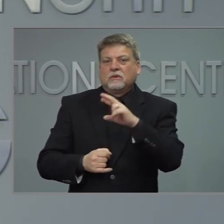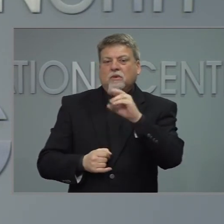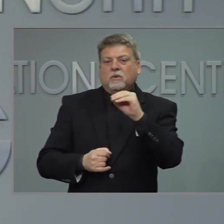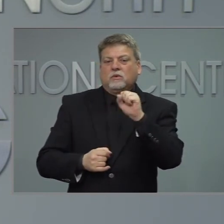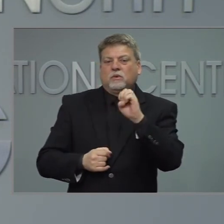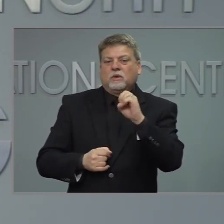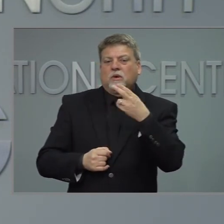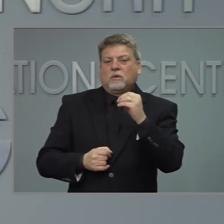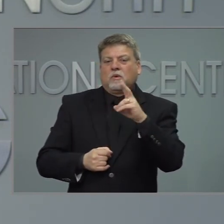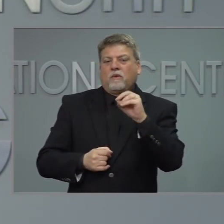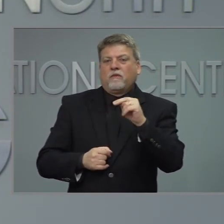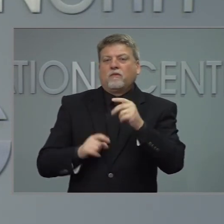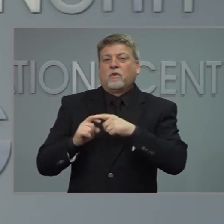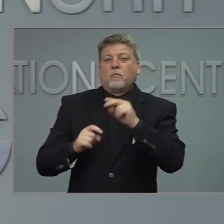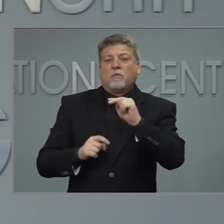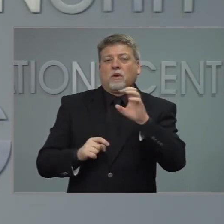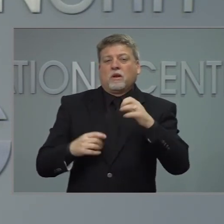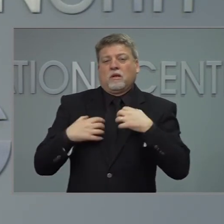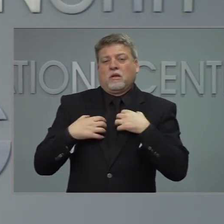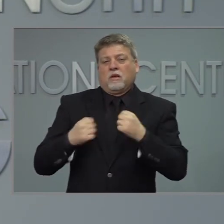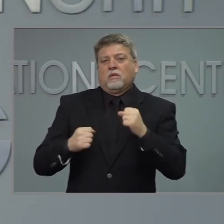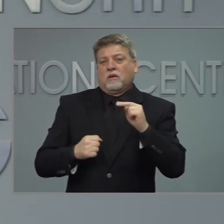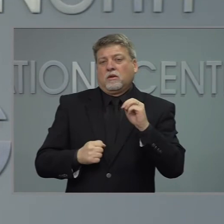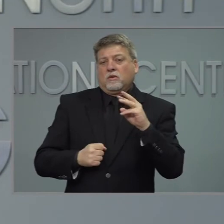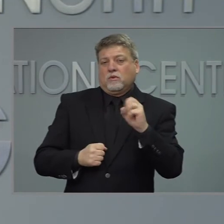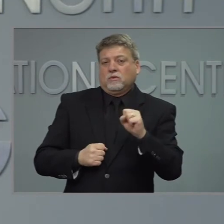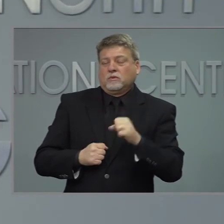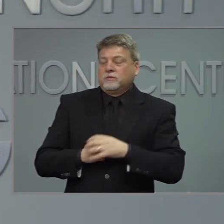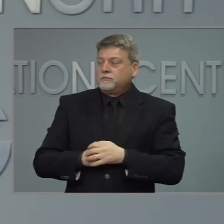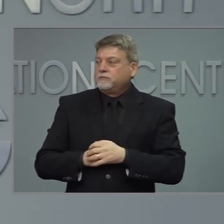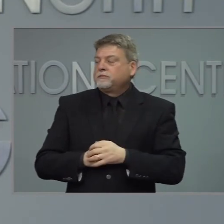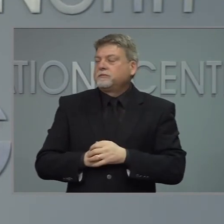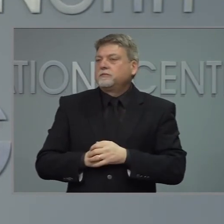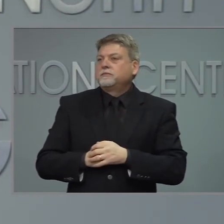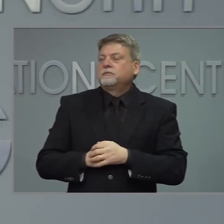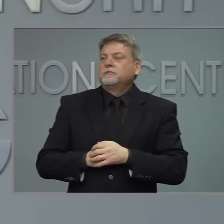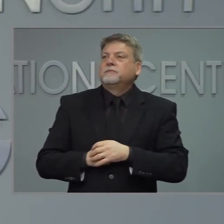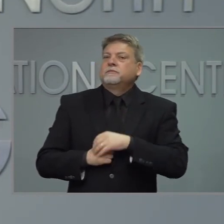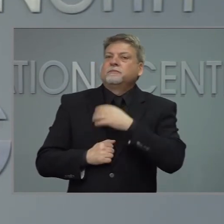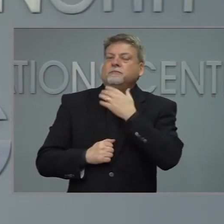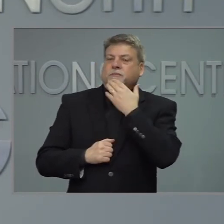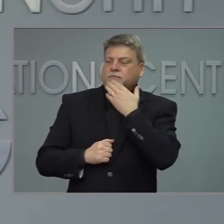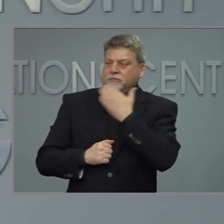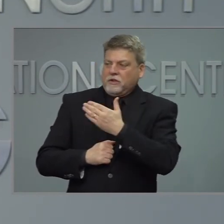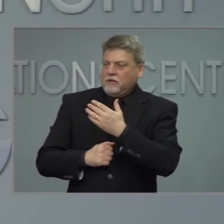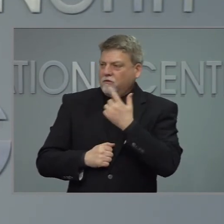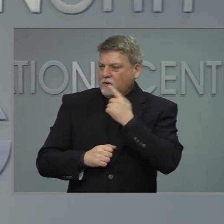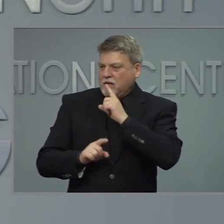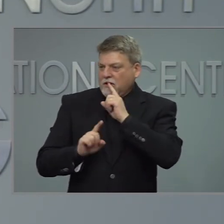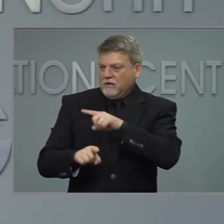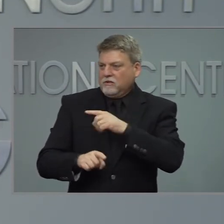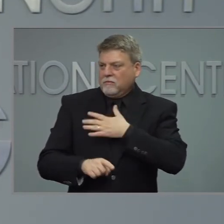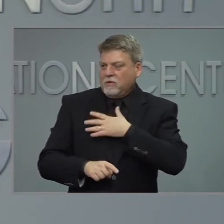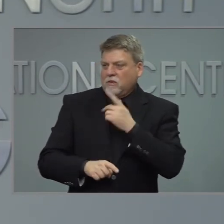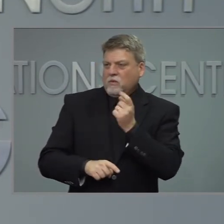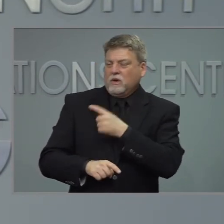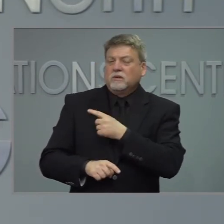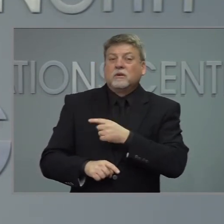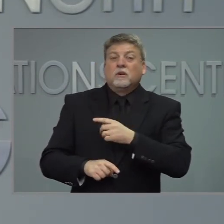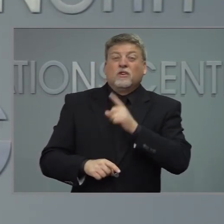La pregunta final en francés o Brien insistió, ni es.